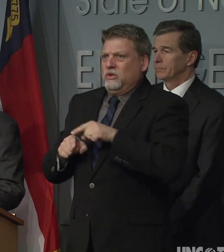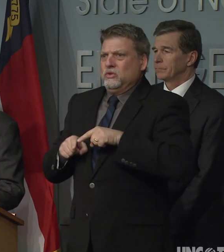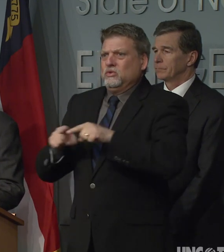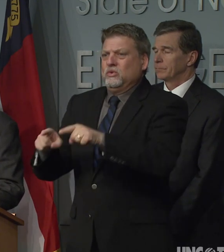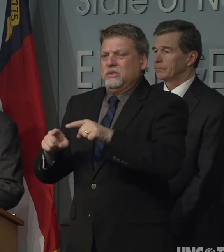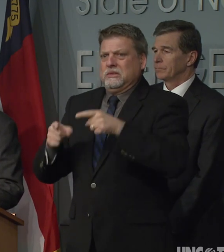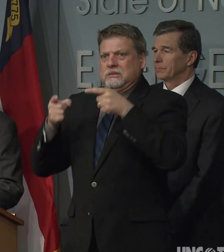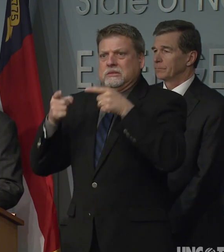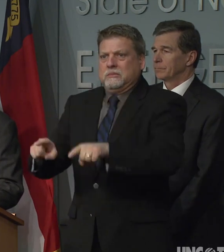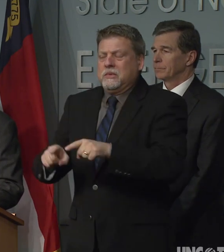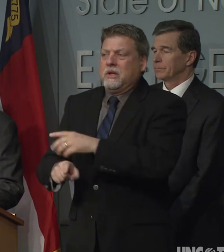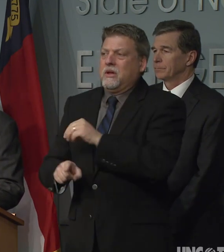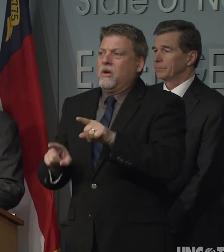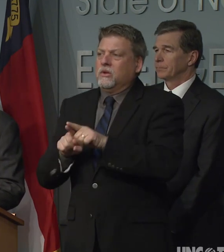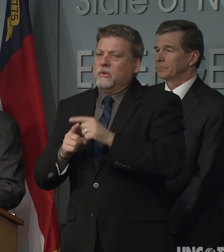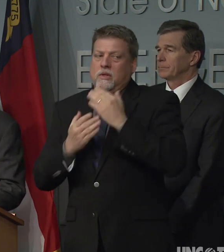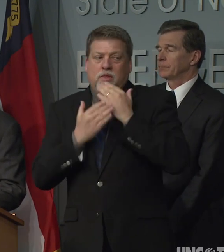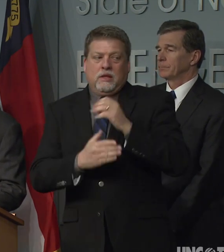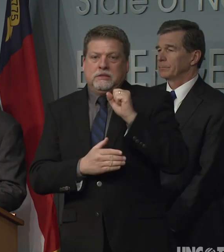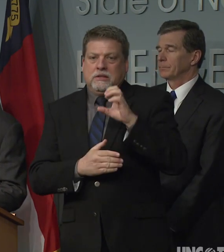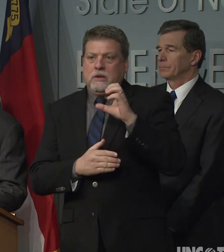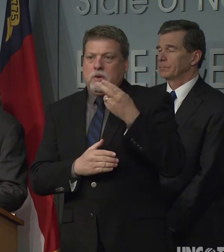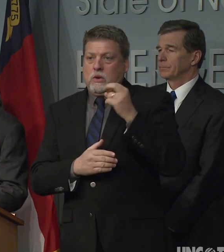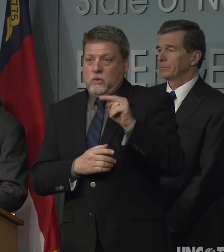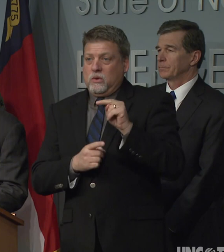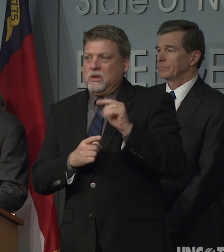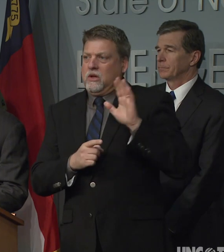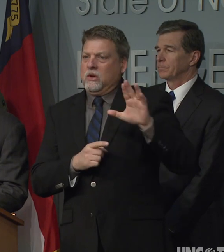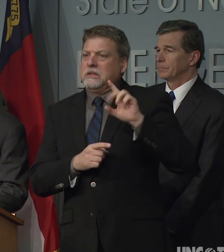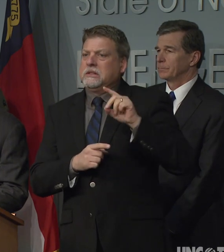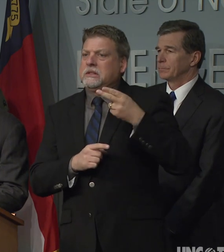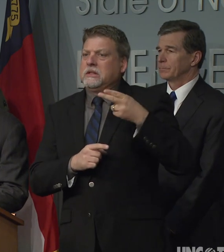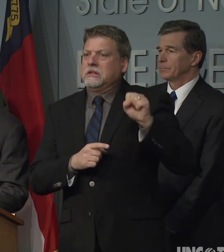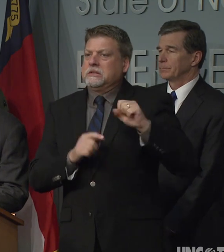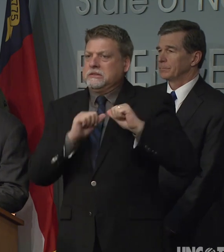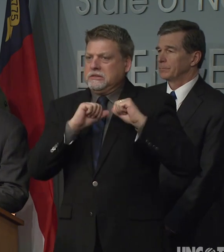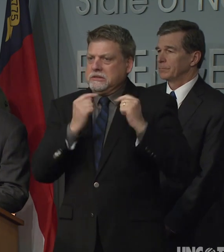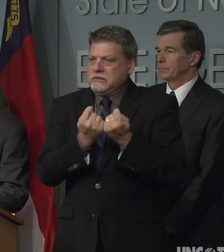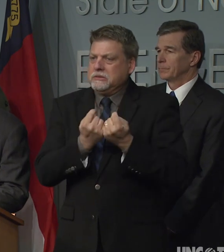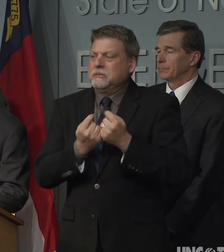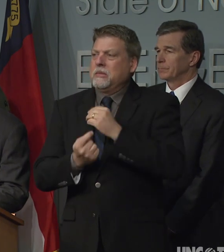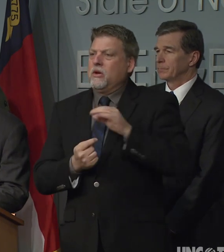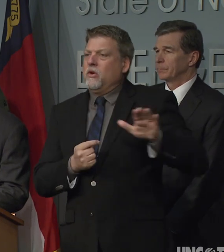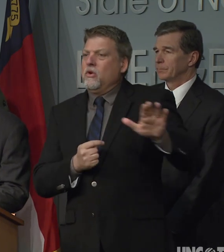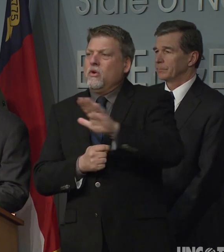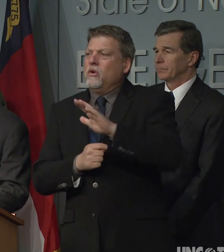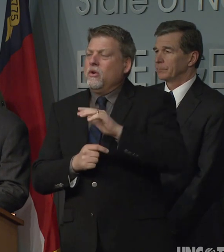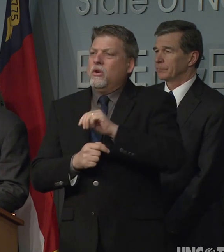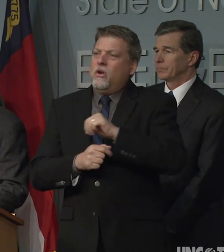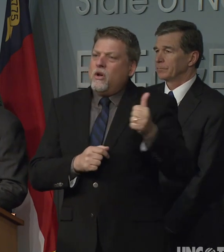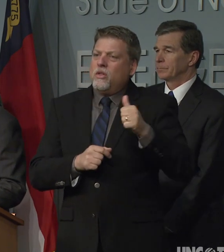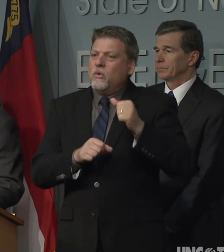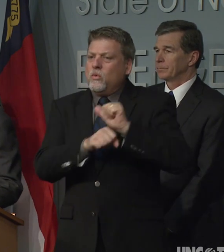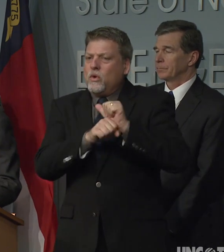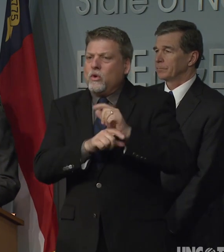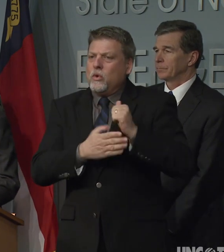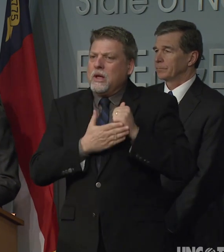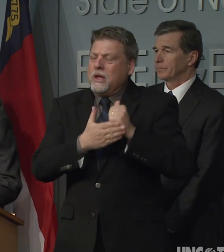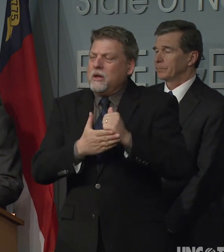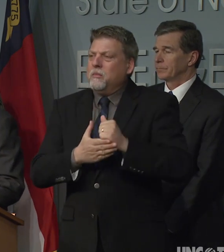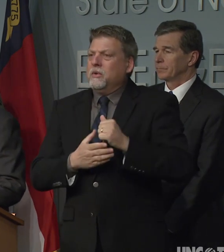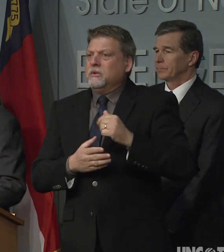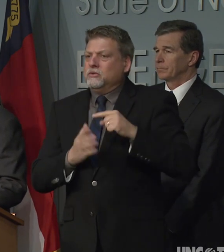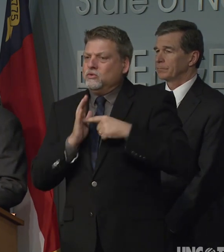agradezco todos esfuerzos y también agradezco a la secretaria como en y también a todos los que un y también a